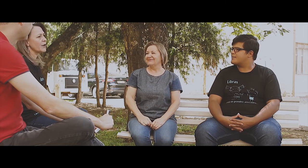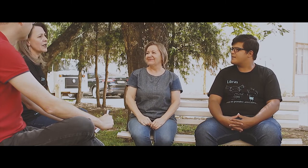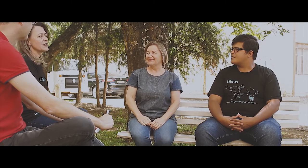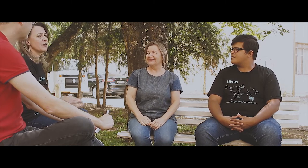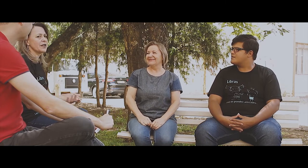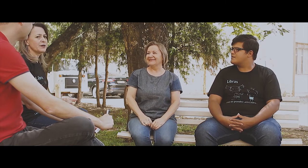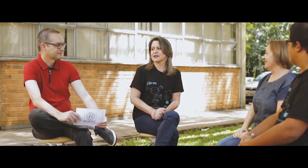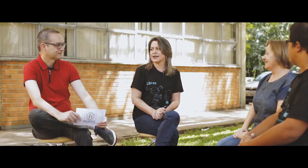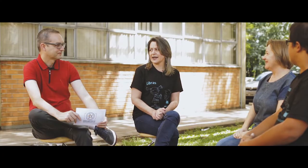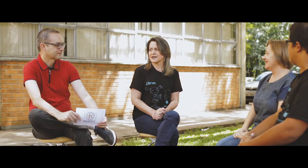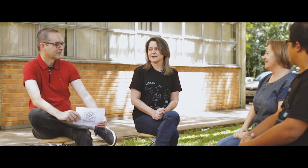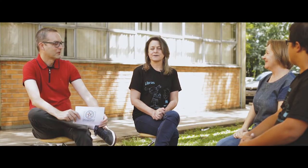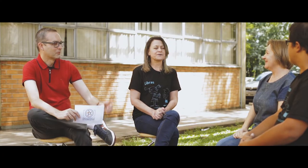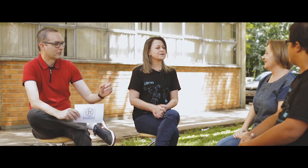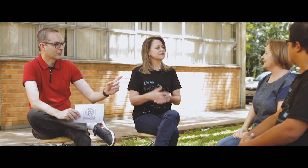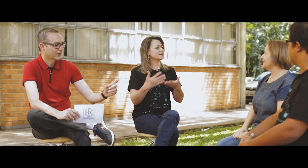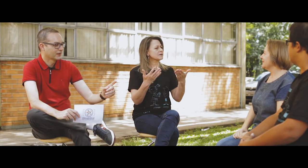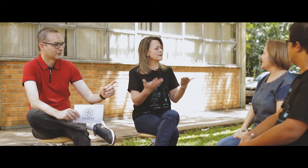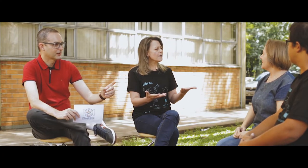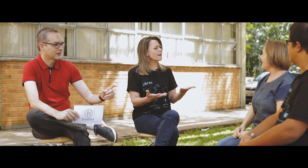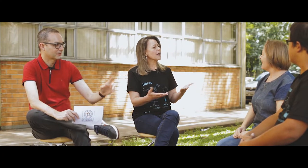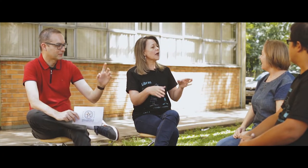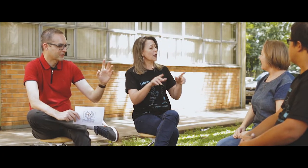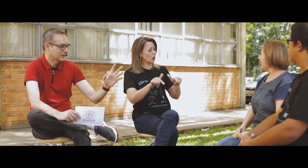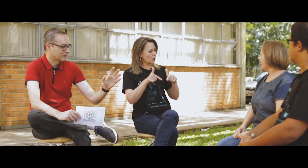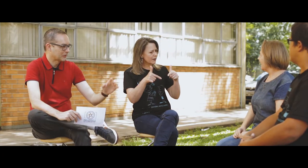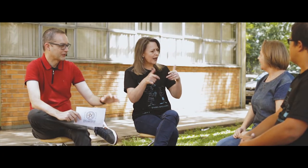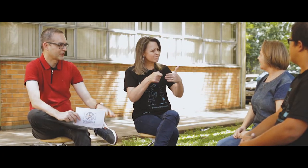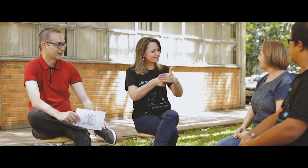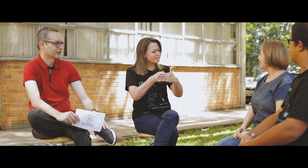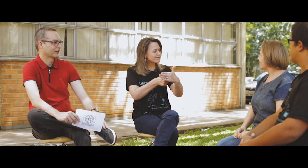relação à Língua de Sinais. Por falar em lutar para terminamos essa nossa